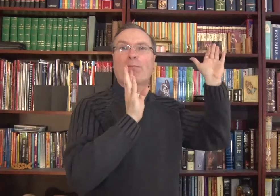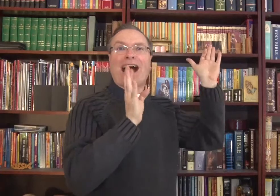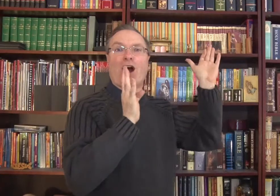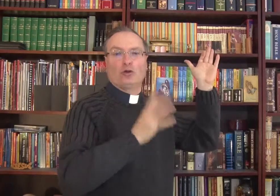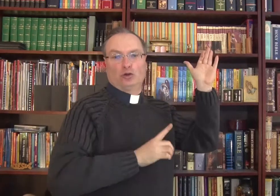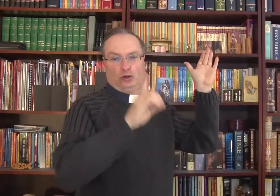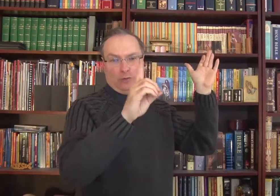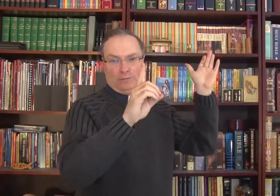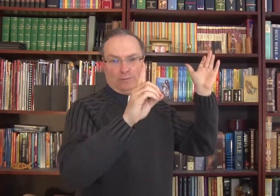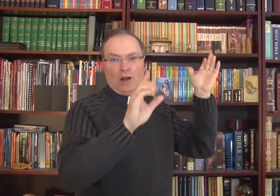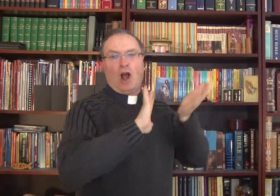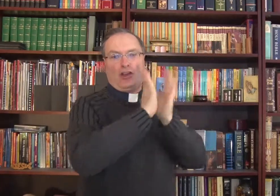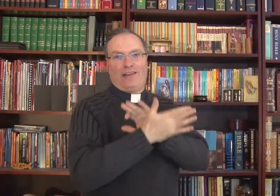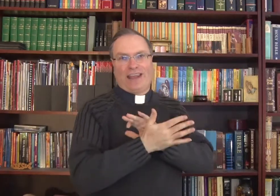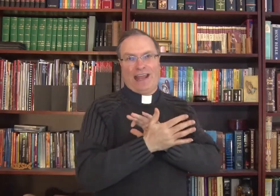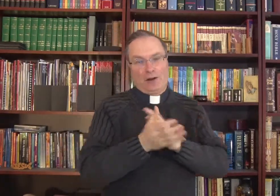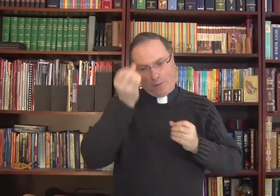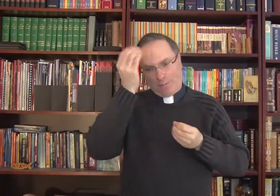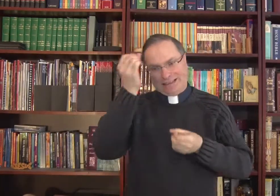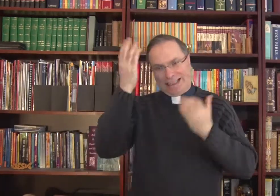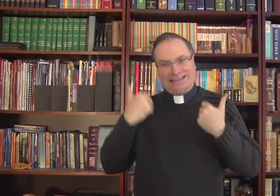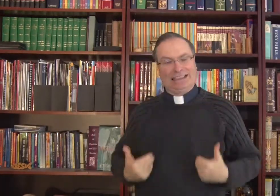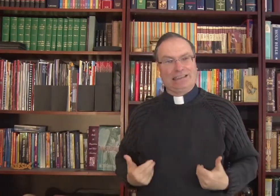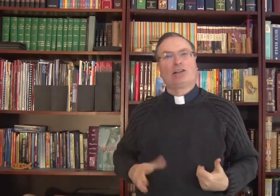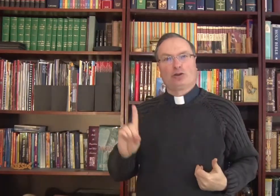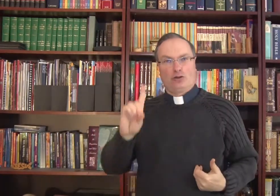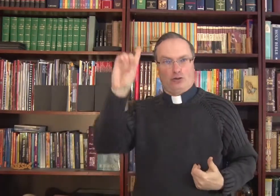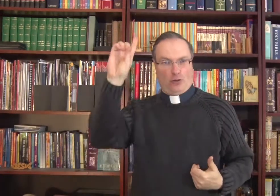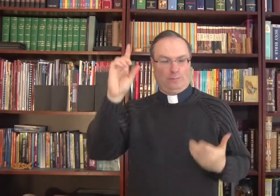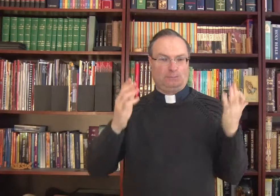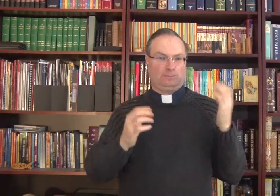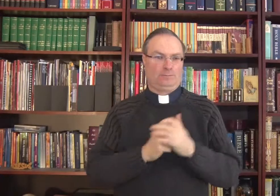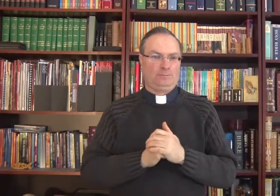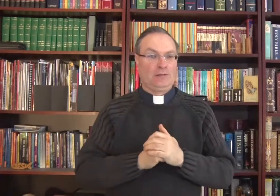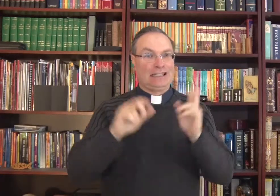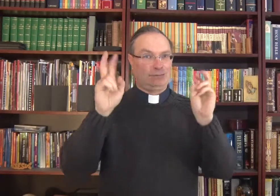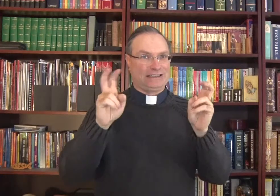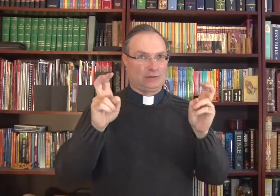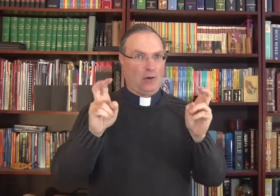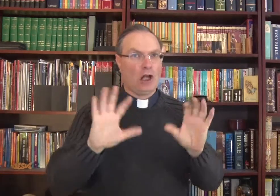la Parole de Dieu, on devient le messager de Dieu. L'expression: